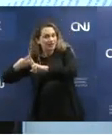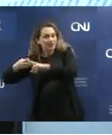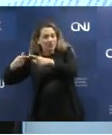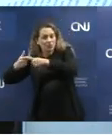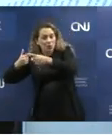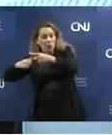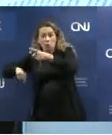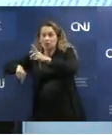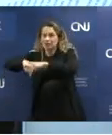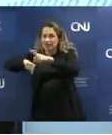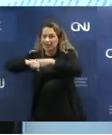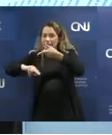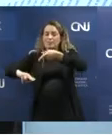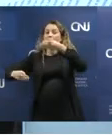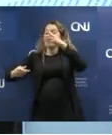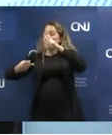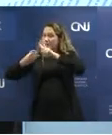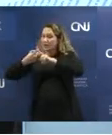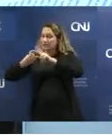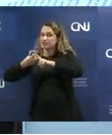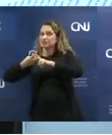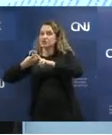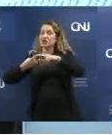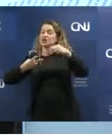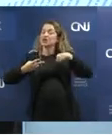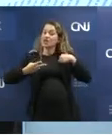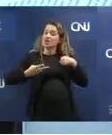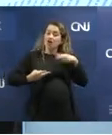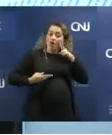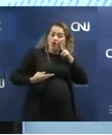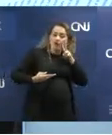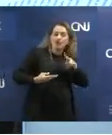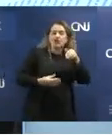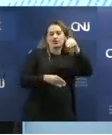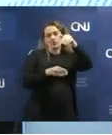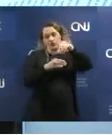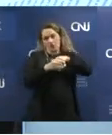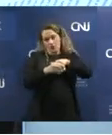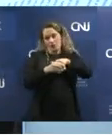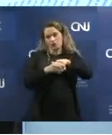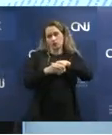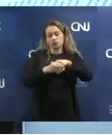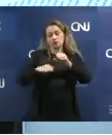e que eu aqui vendo o voto do ilustre conselheiro que vai já iniciar,